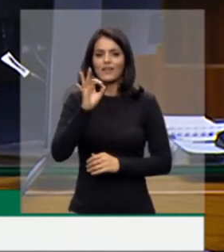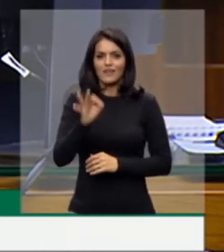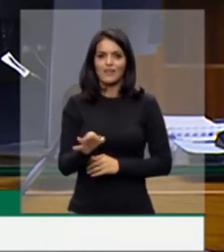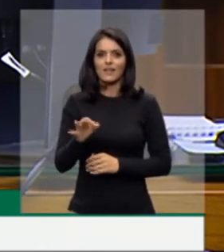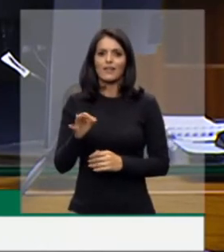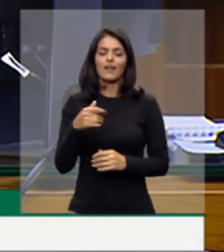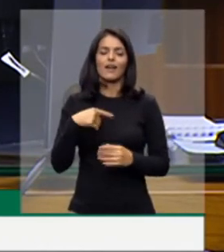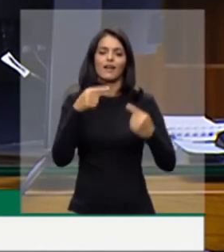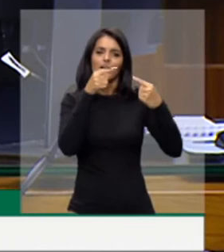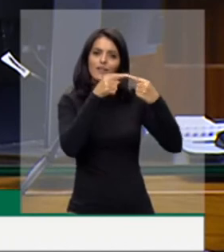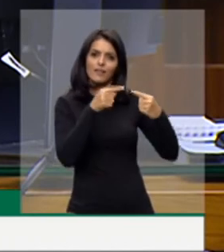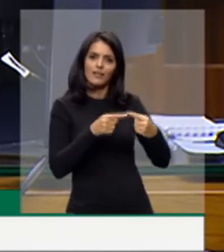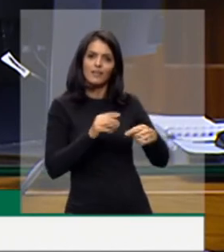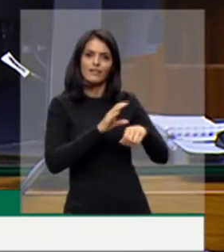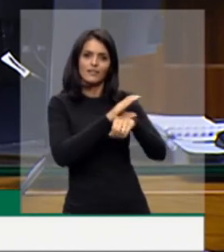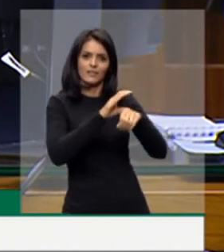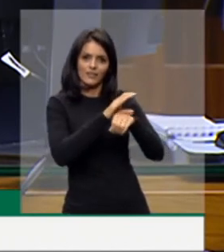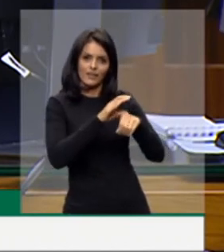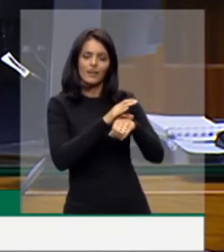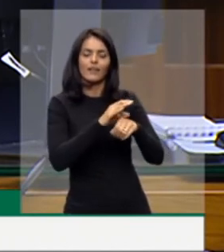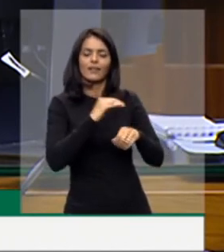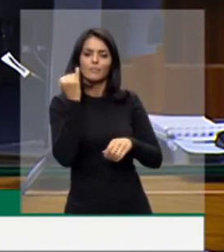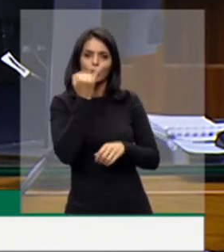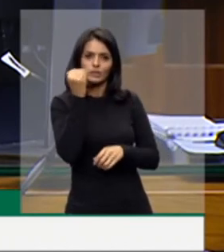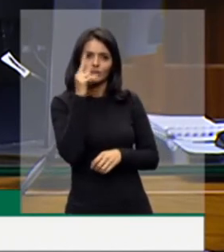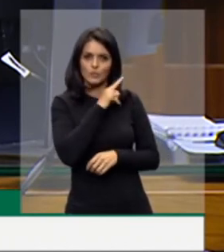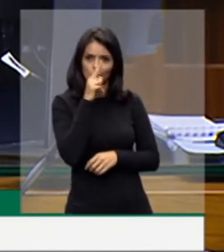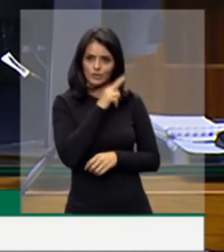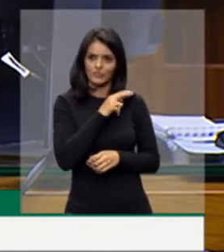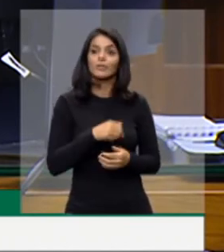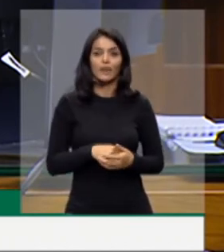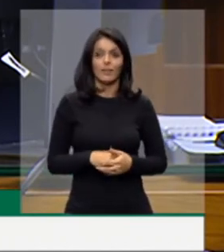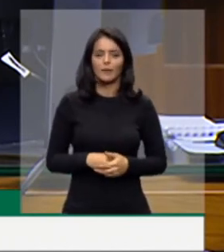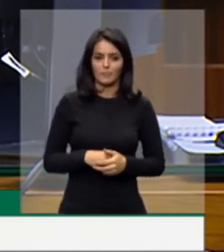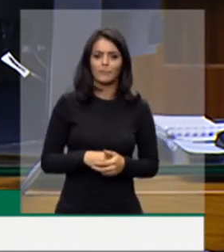CONVOCADA, EM VOTAÇÃO O PARECER DA COMISSÃO MISTA NA PARTE QUE SE MANIFESTA OPINIÃO FAVORÁVEL CONTRA